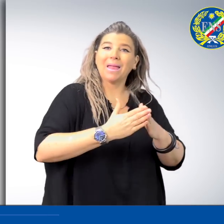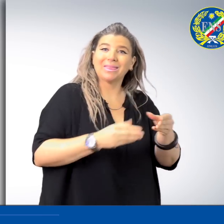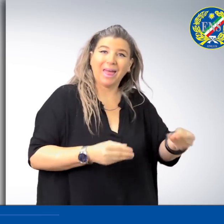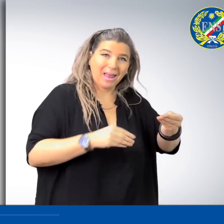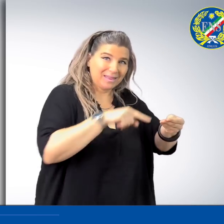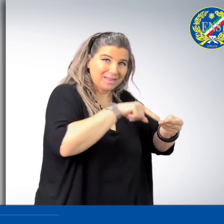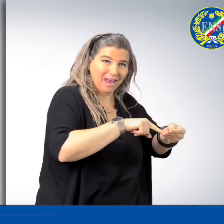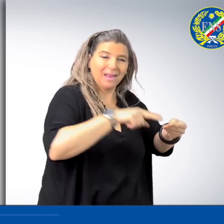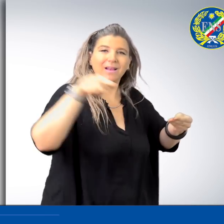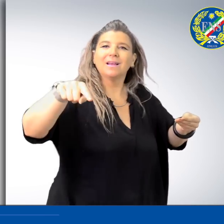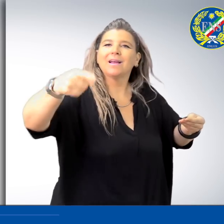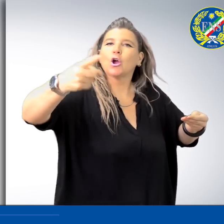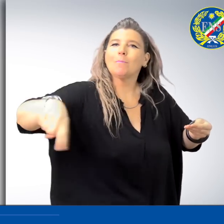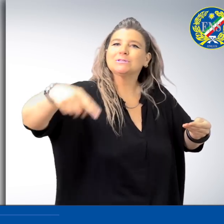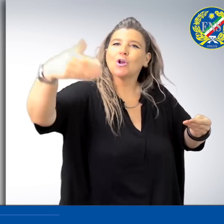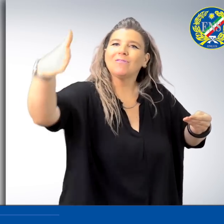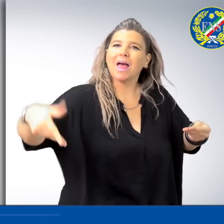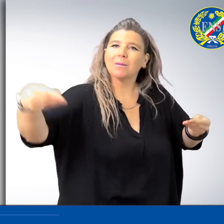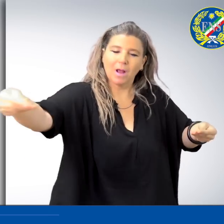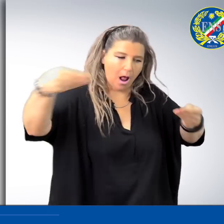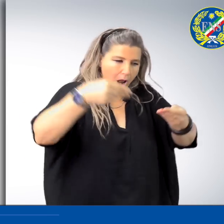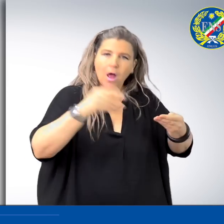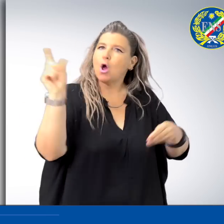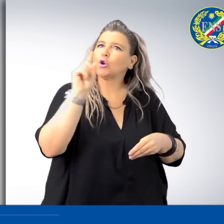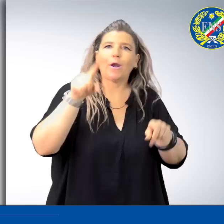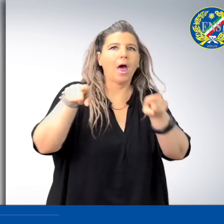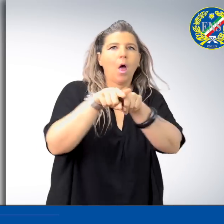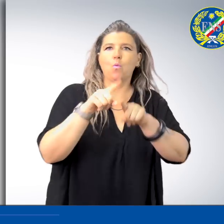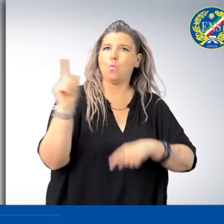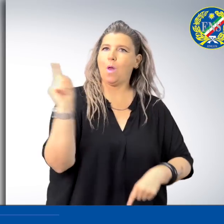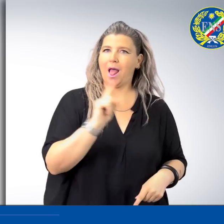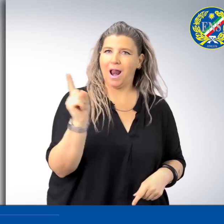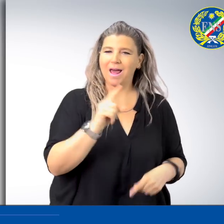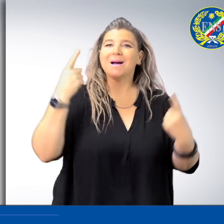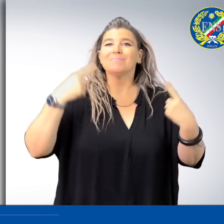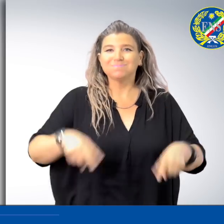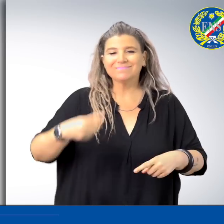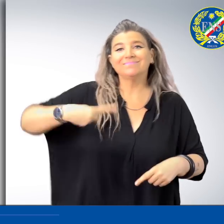Le informazioni scritte sulla patente e quelle scritte nel verbale di commissione non sono uguali